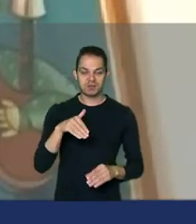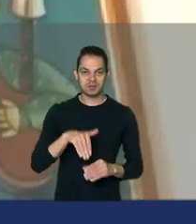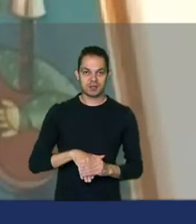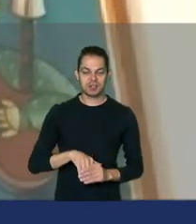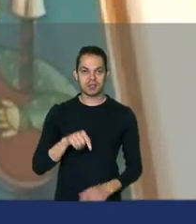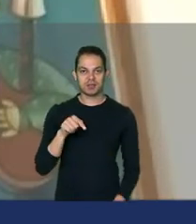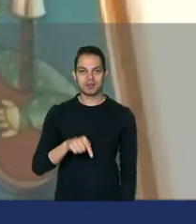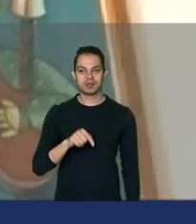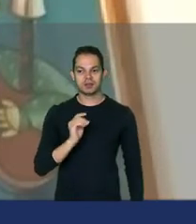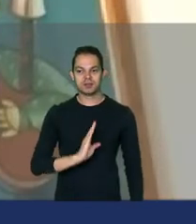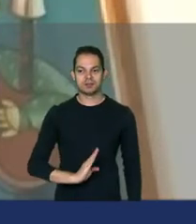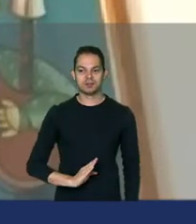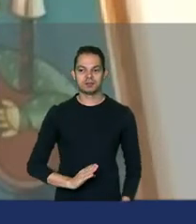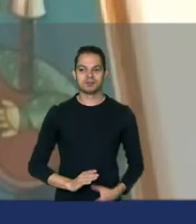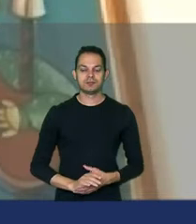DA CONQUISTA DO VOTO FEMININO.